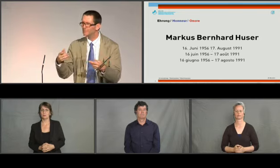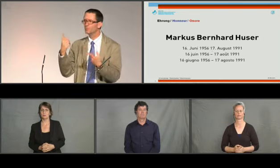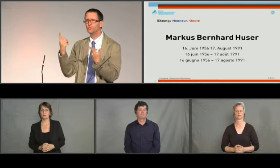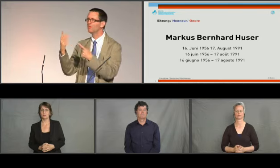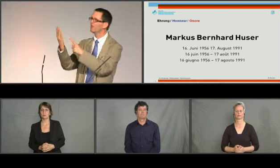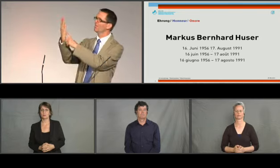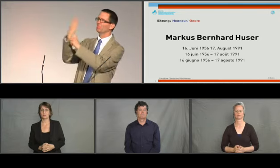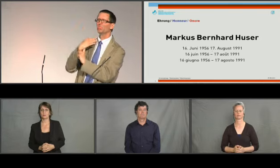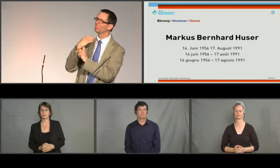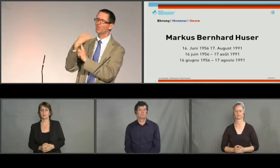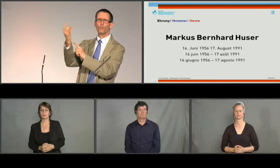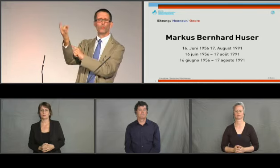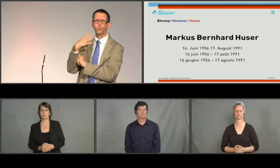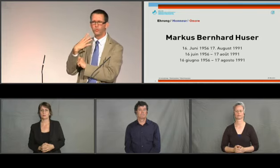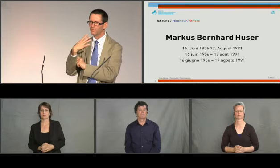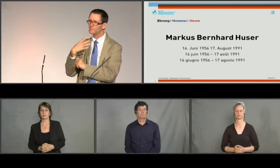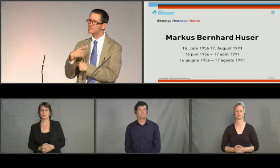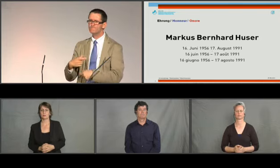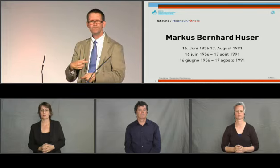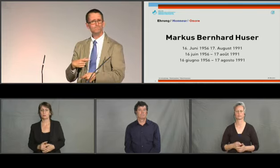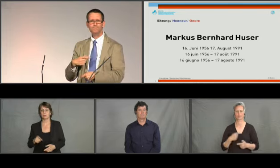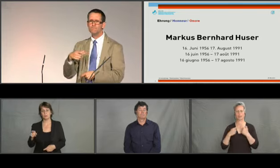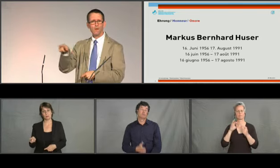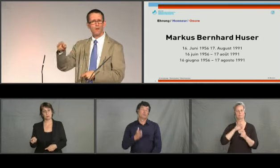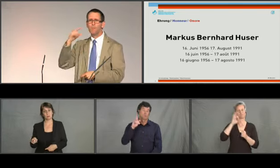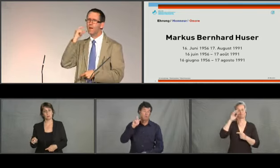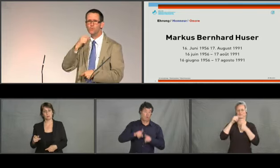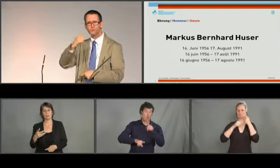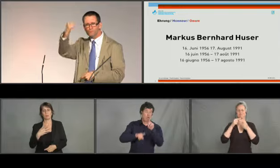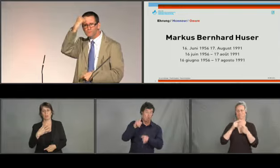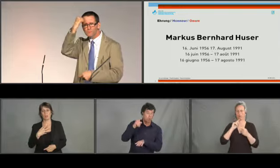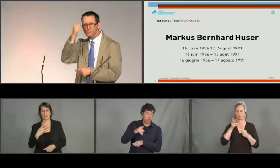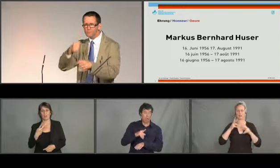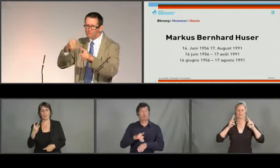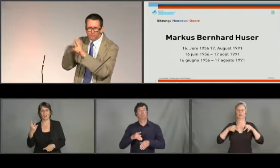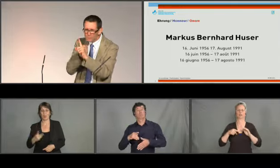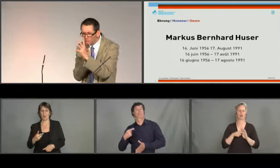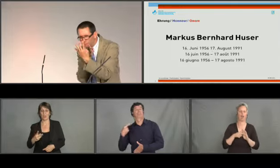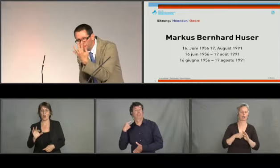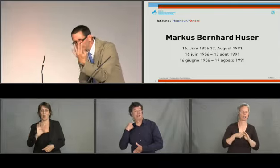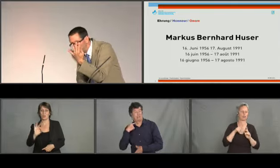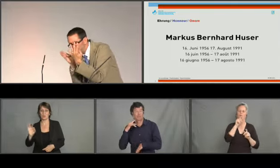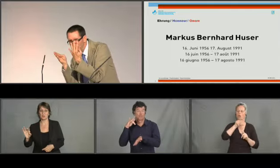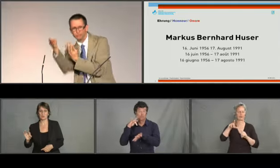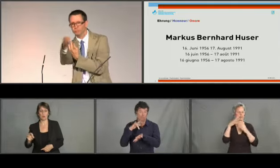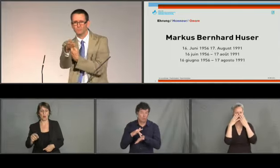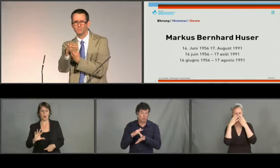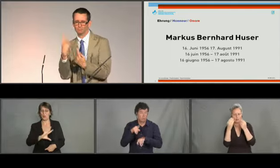Manchmal erlebte er auch Niederlagen, wurde nicht verstanden, bekam Absagen aber durch seine Kämpfernatur